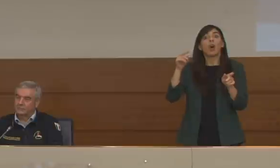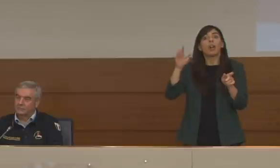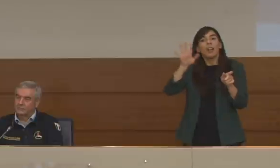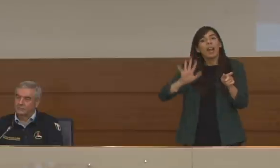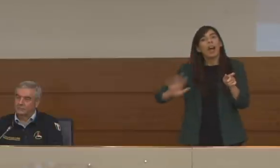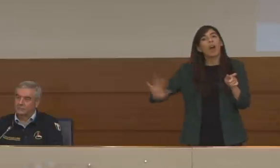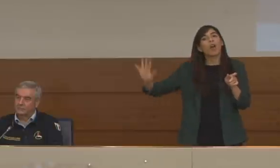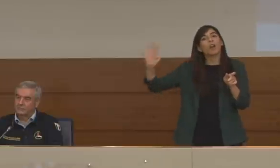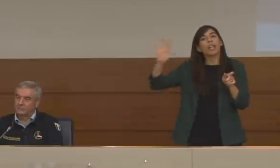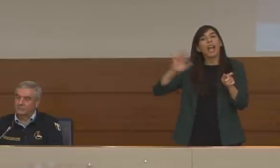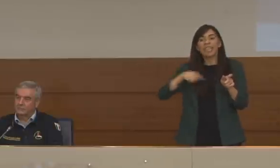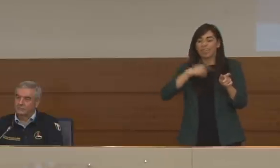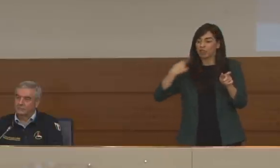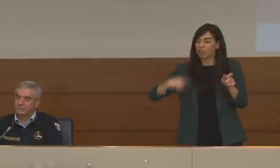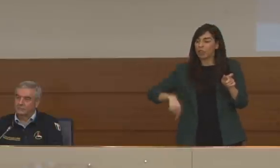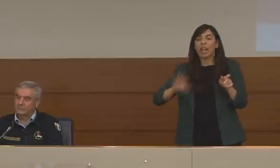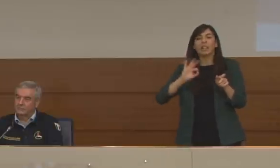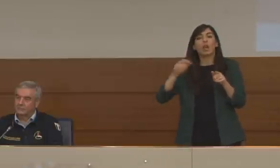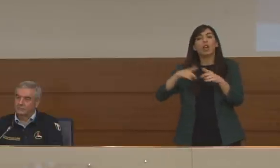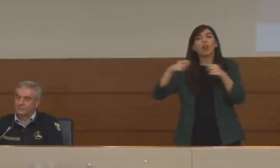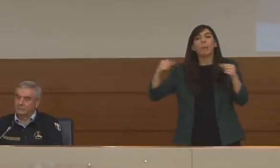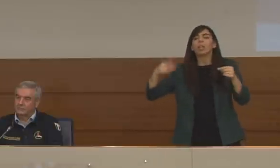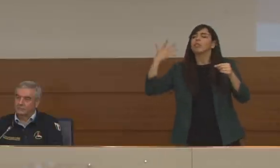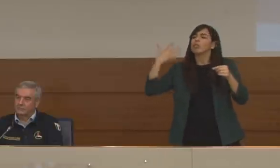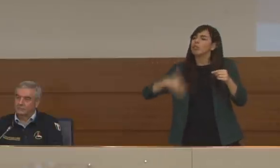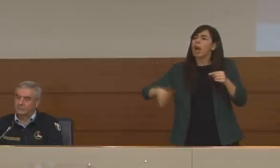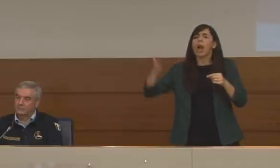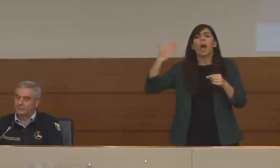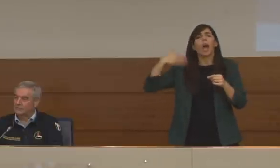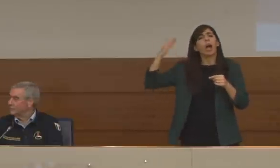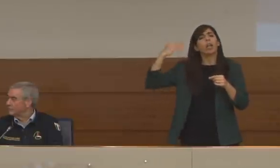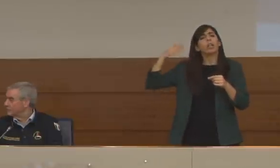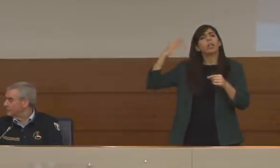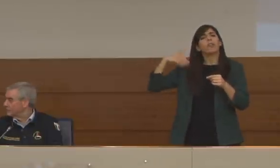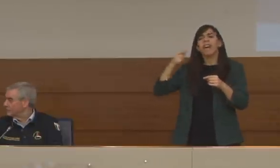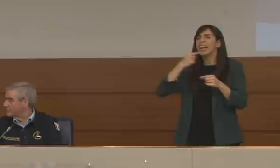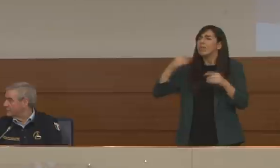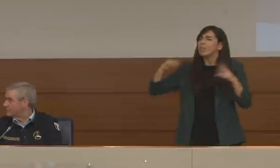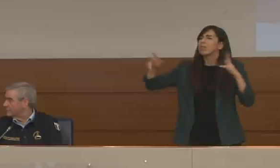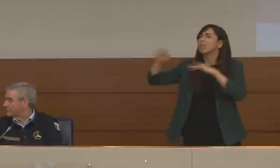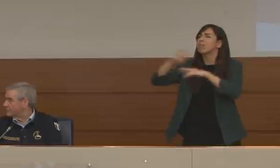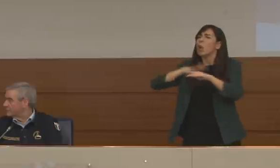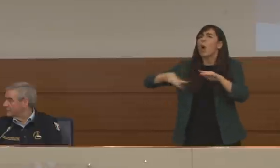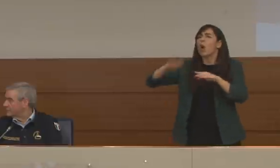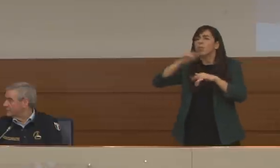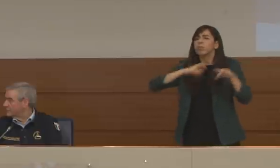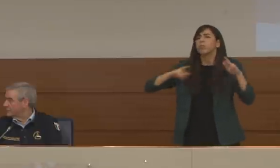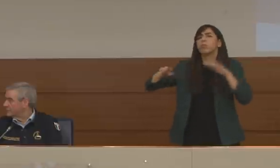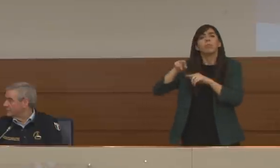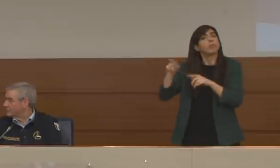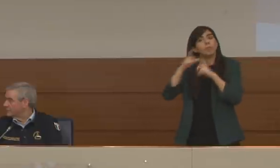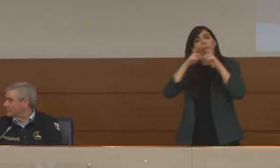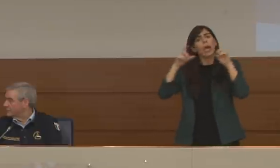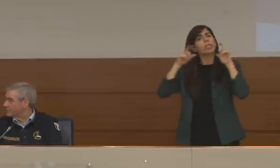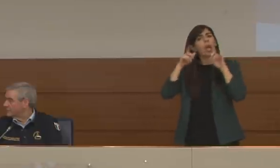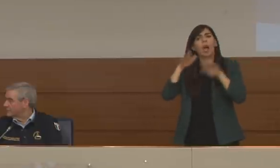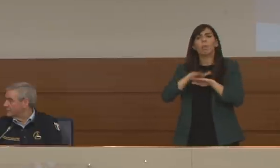giapponesi, che già molti anni fa avevano questa abitudine di portare la mascherina chirurgica. Ovviamente questa è un'abitudine che è